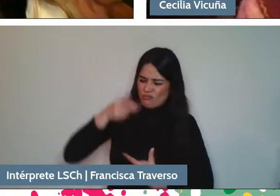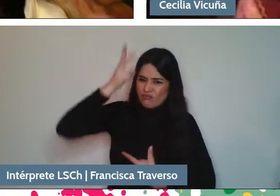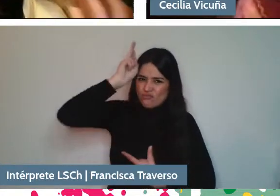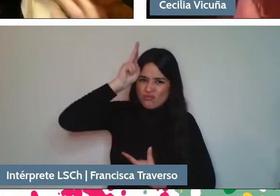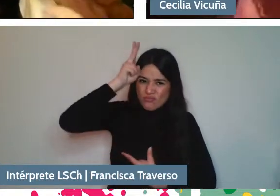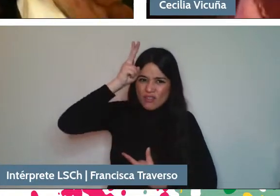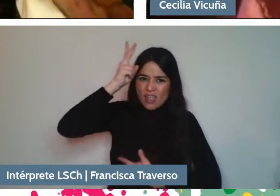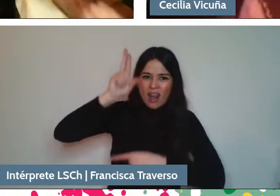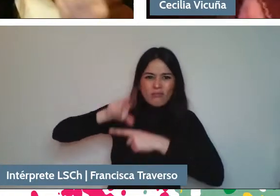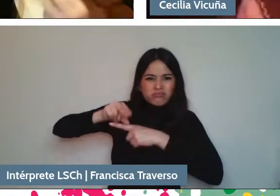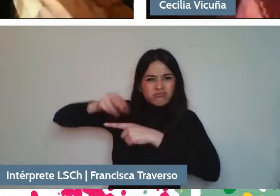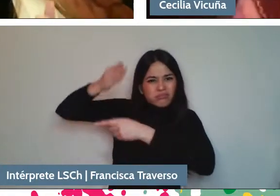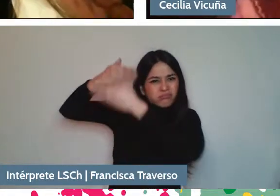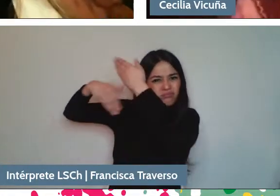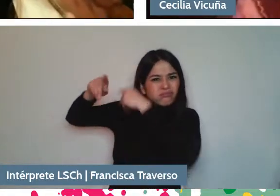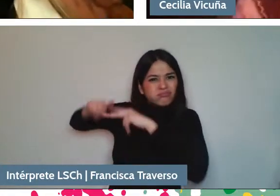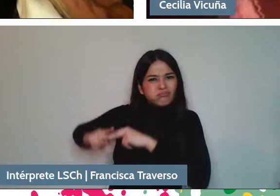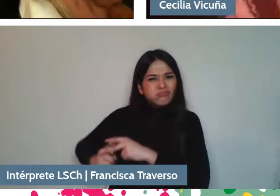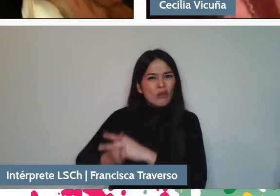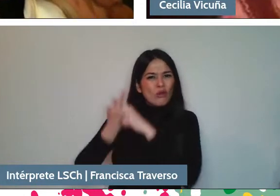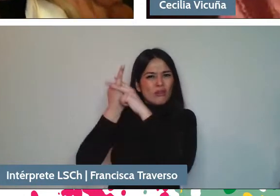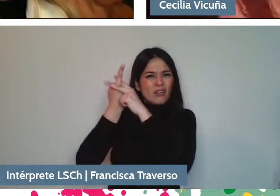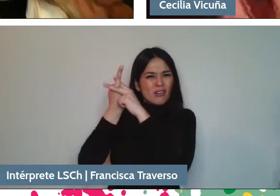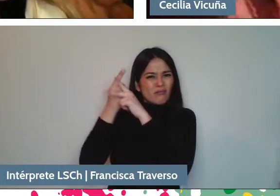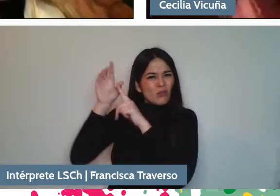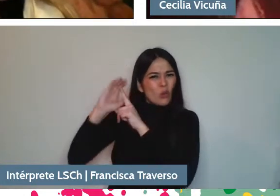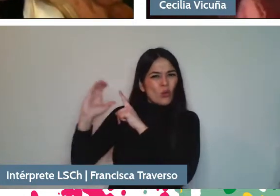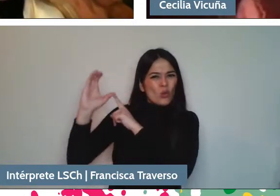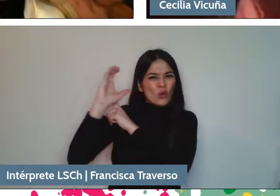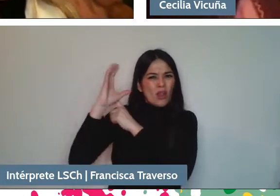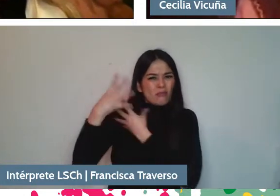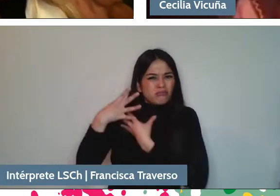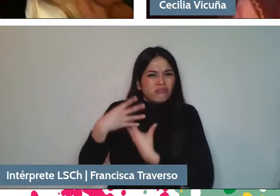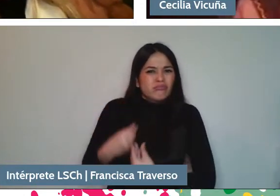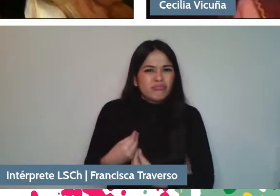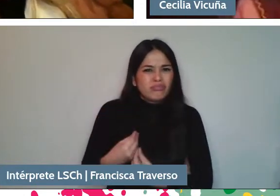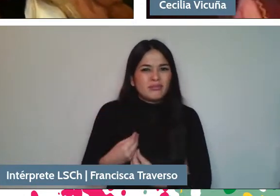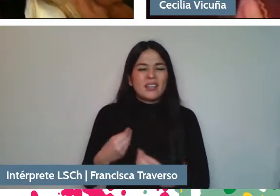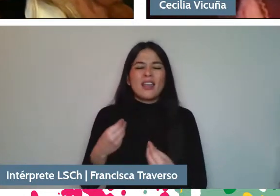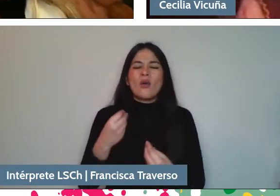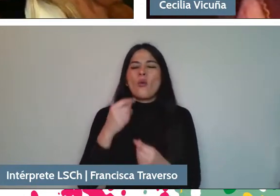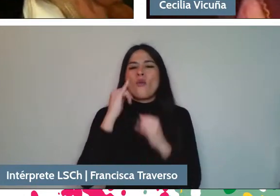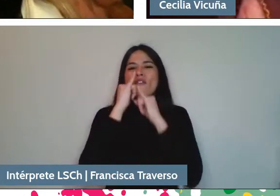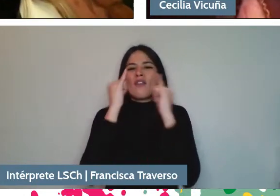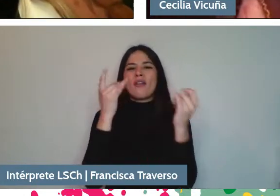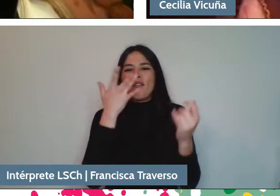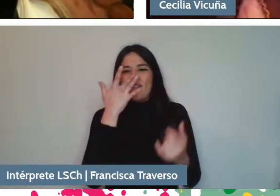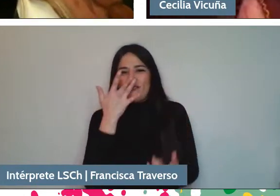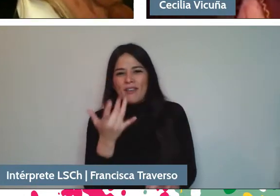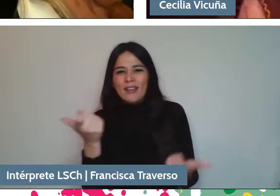Bueno... -¿Como la reconociste? ¿Como la... - De una manera cómica porque, ¿qué pasaba?